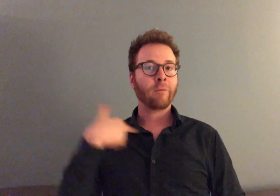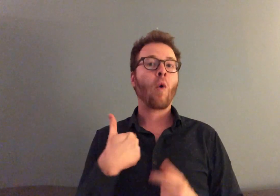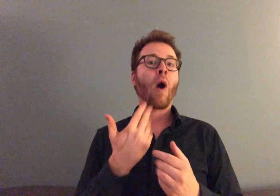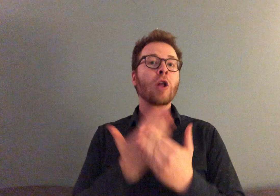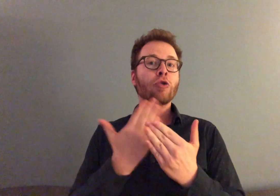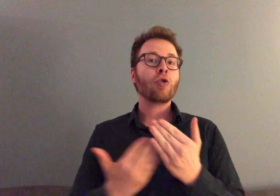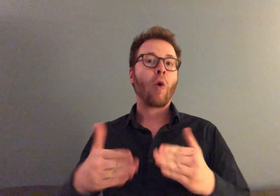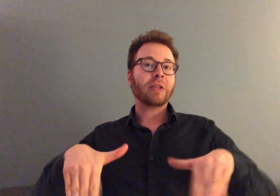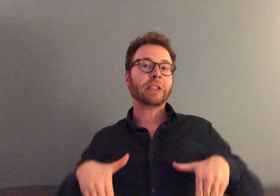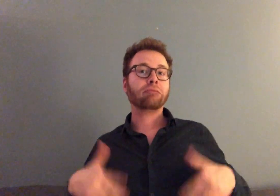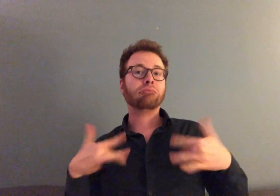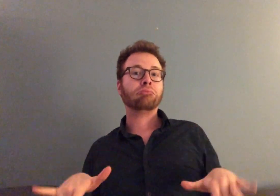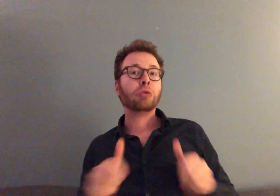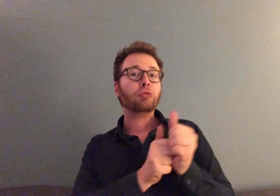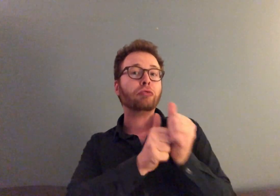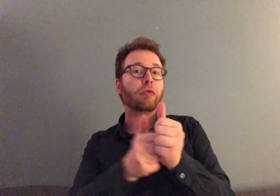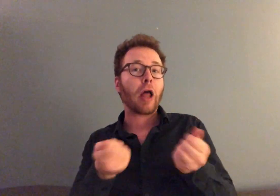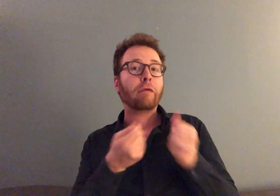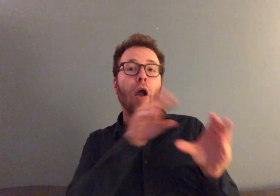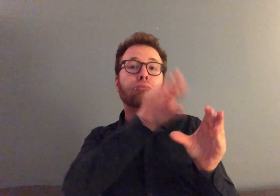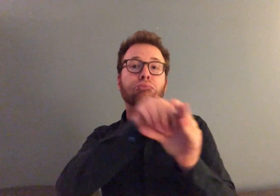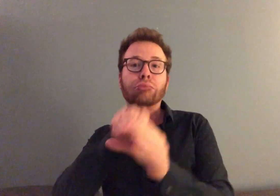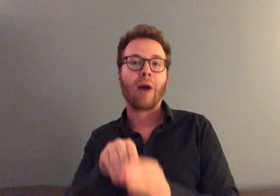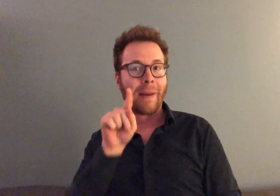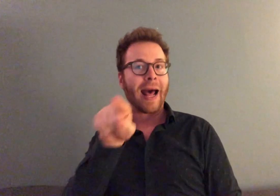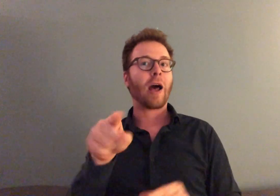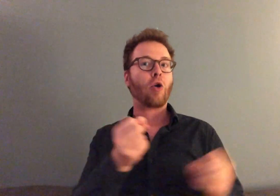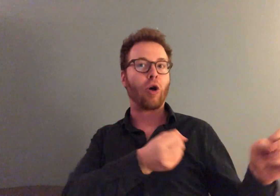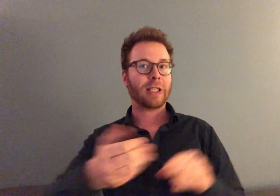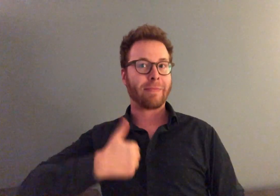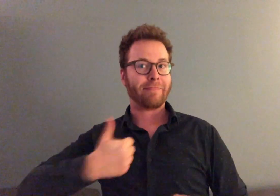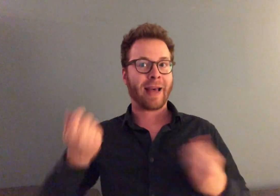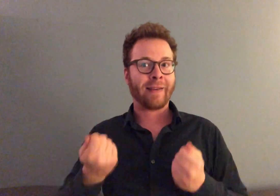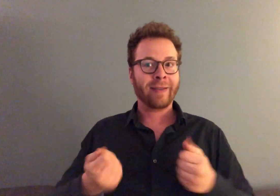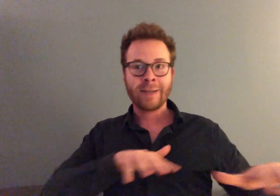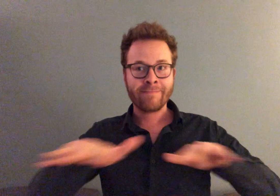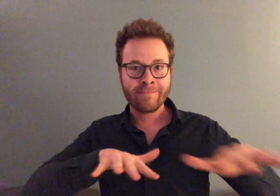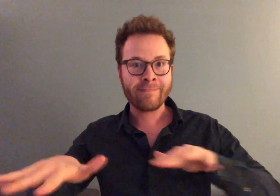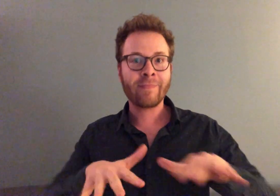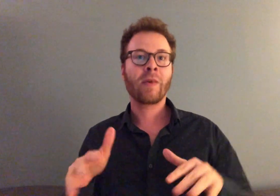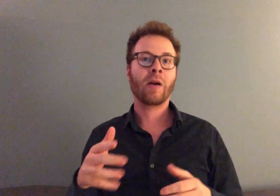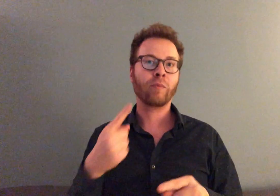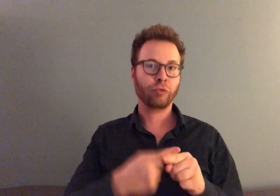Avant, j’étais un étudiant plutôt passif, je suivais le mouvement sans m’impliquer. Mais là, j’ai dû organiser des activités et m’impliquer davantage.